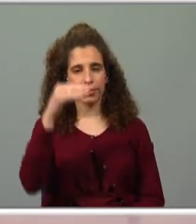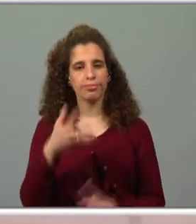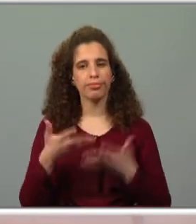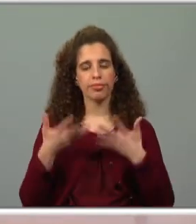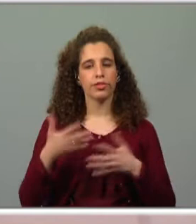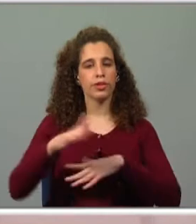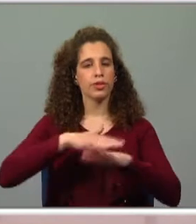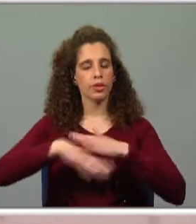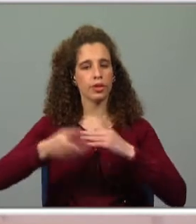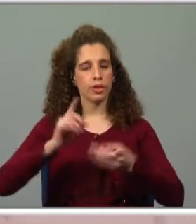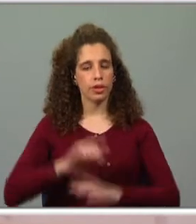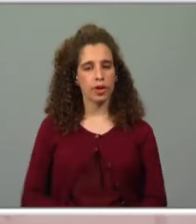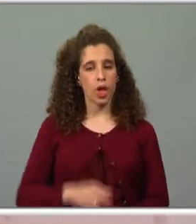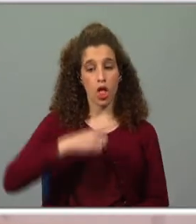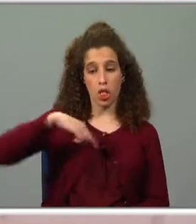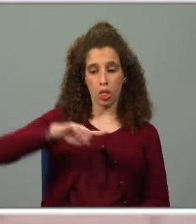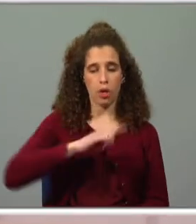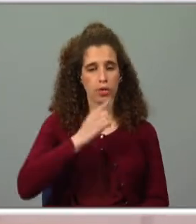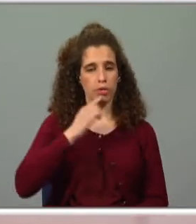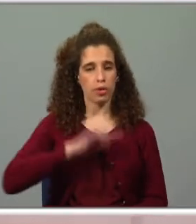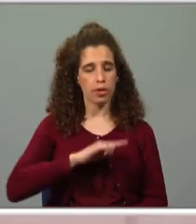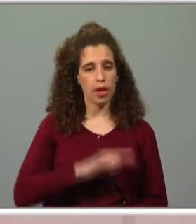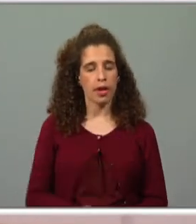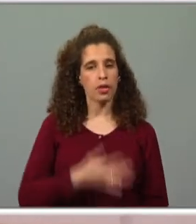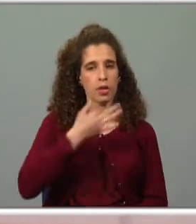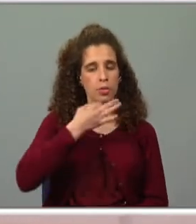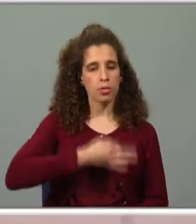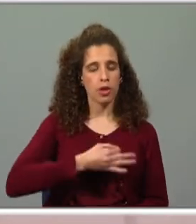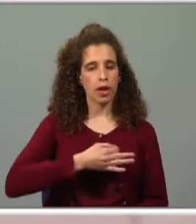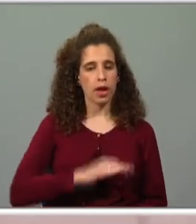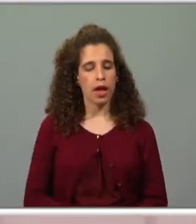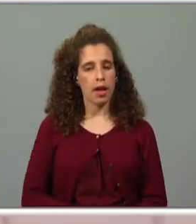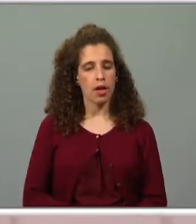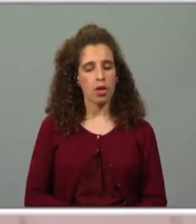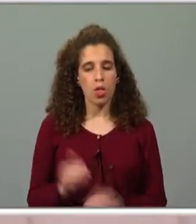agora vamos fazer o quê agora nós novamente vamos confirmar que temos tudo 現在我們現在要做什麼再次讓我們確認我們擁有一切